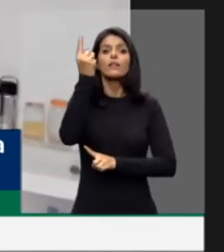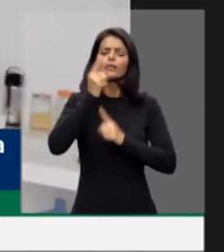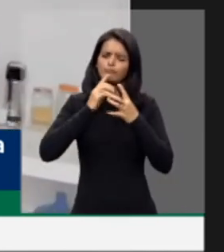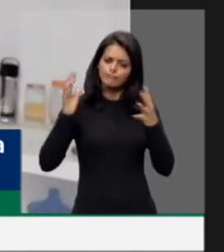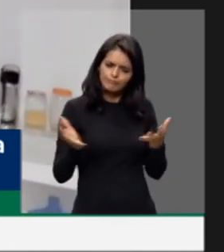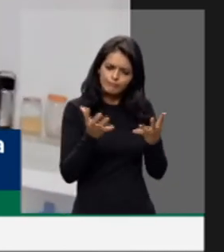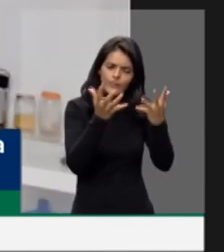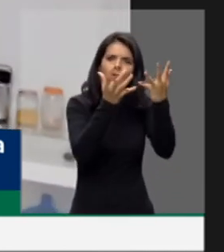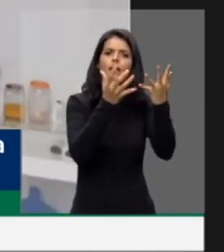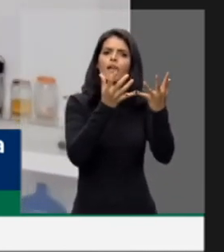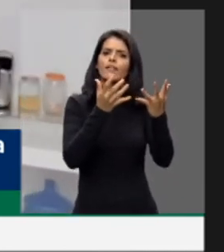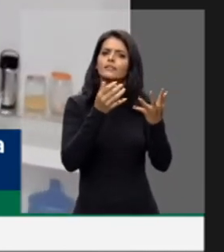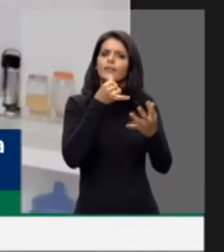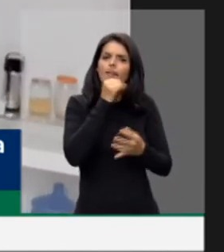MAIS LIMPA, RENOVÁVEL, NOSSO